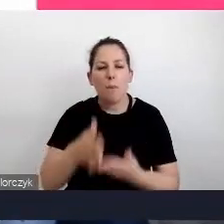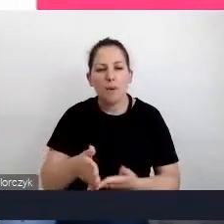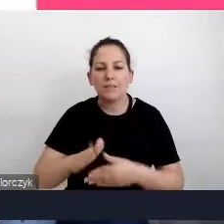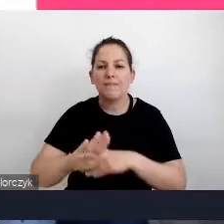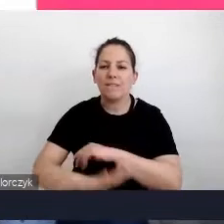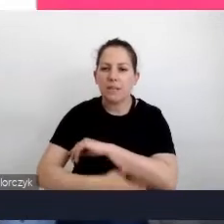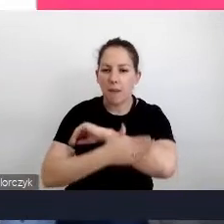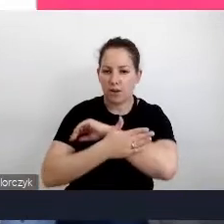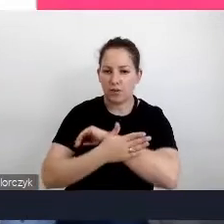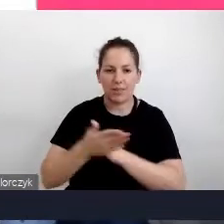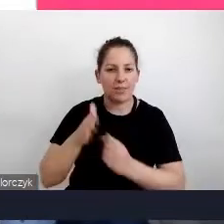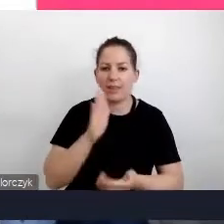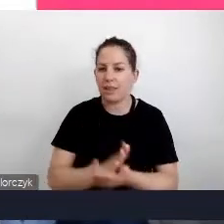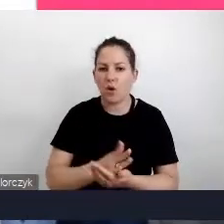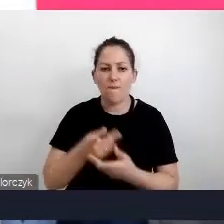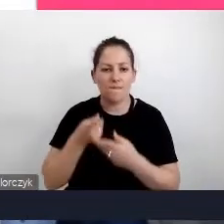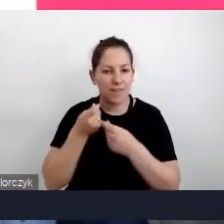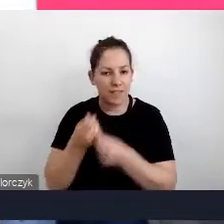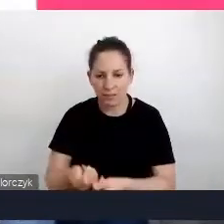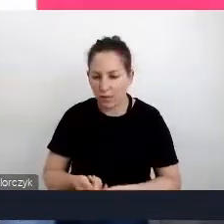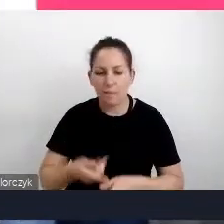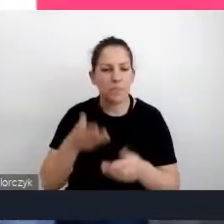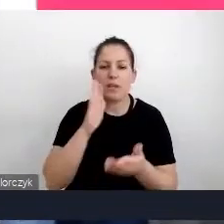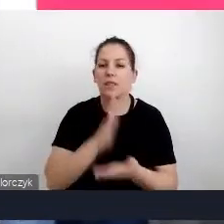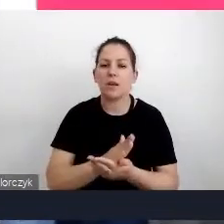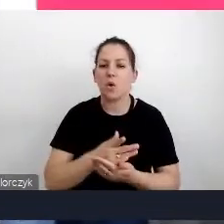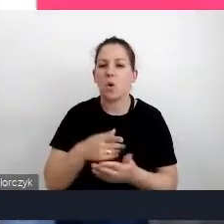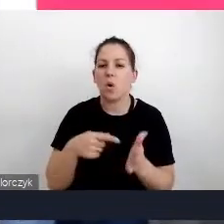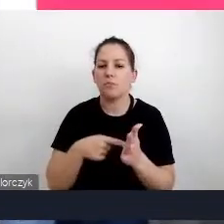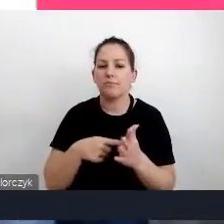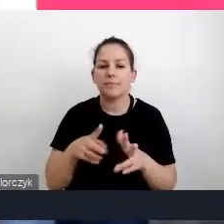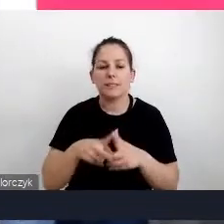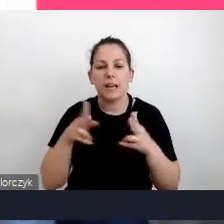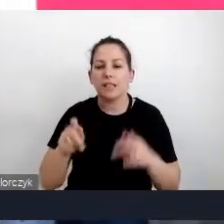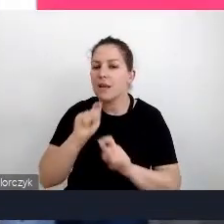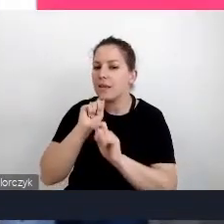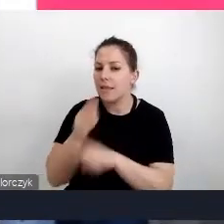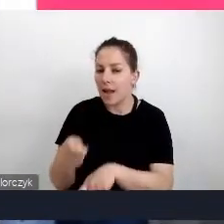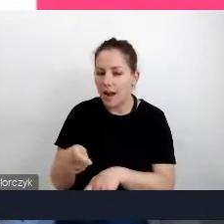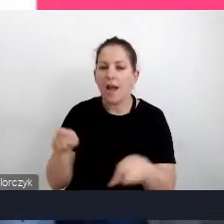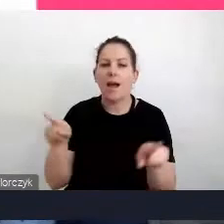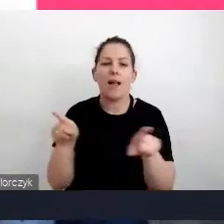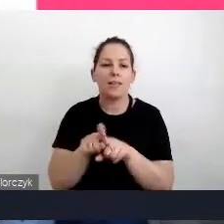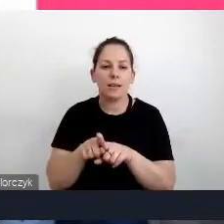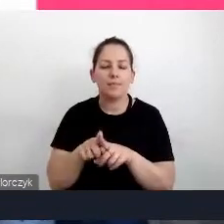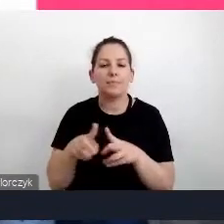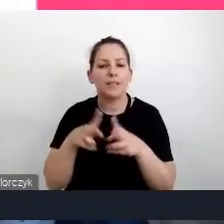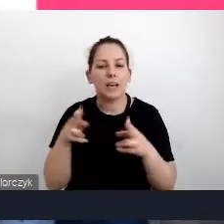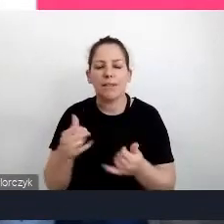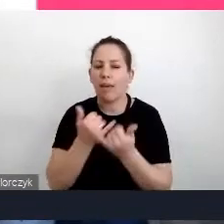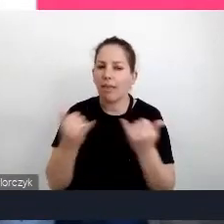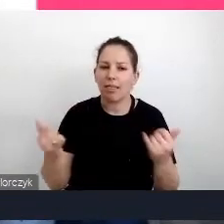nie tylko tym finansowym, nie tylko tym w zakresie darów, ale również w zakresie innych elementów,